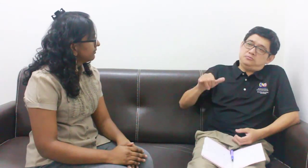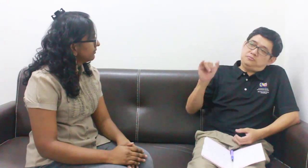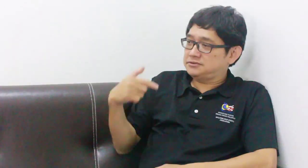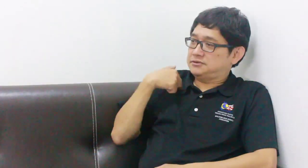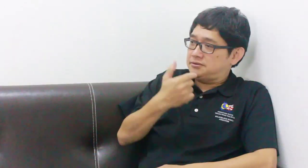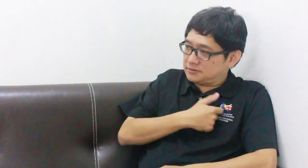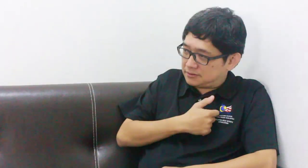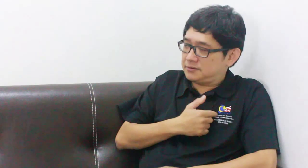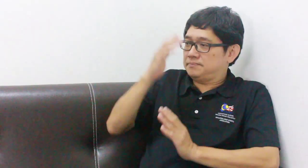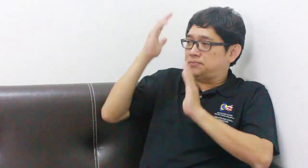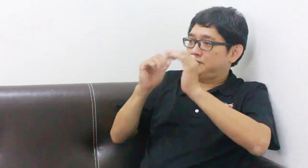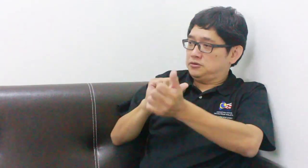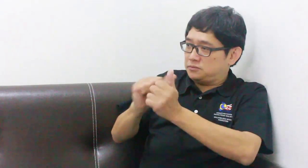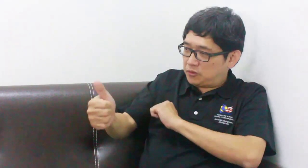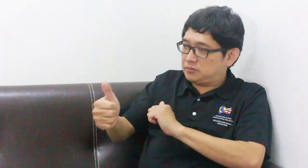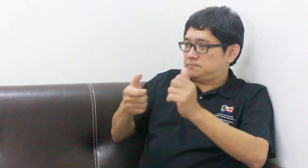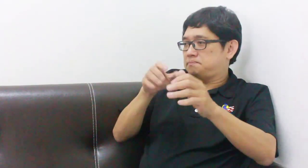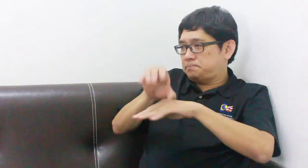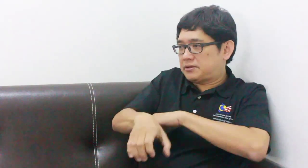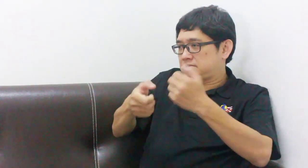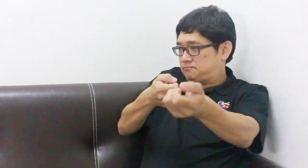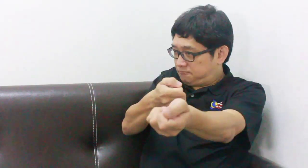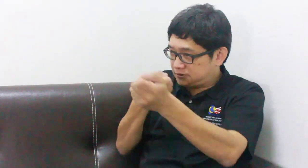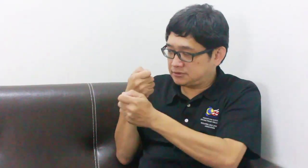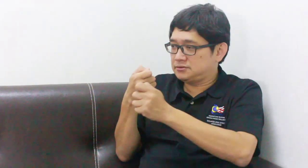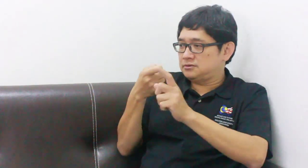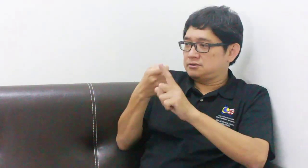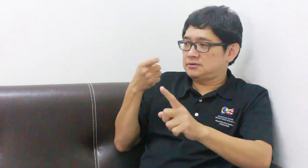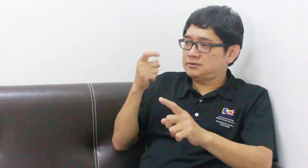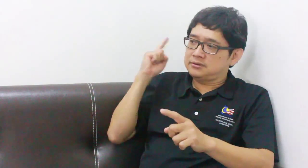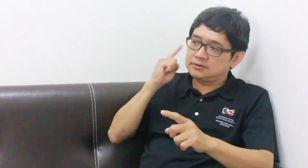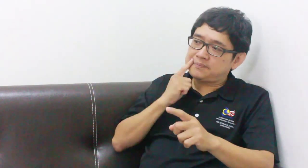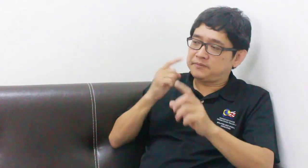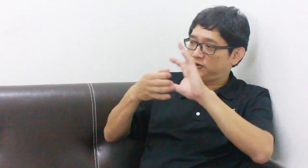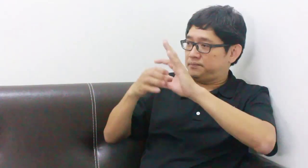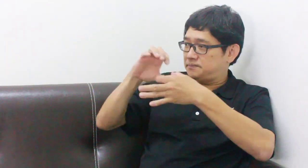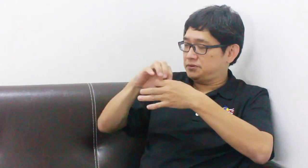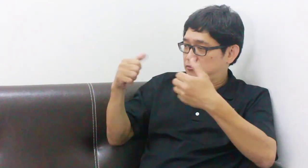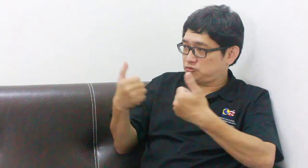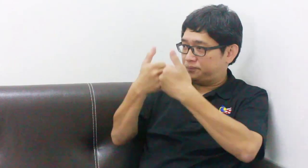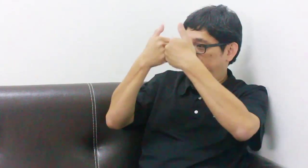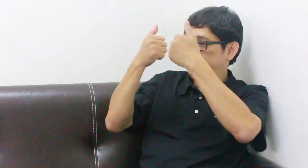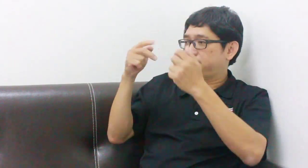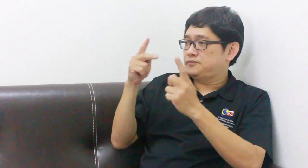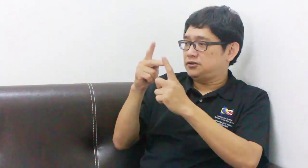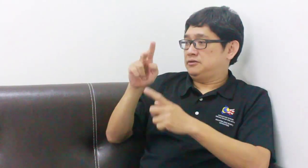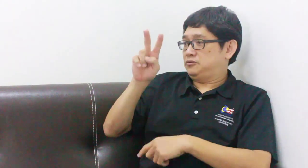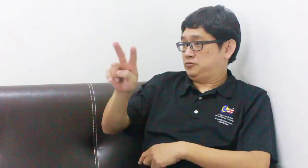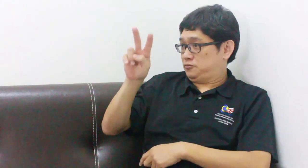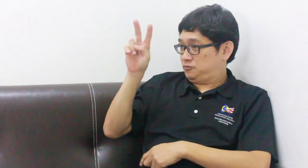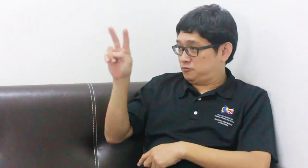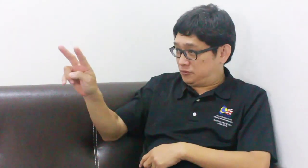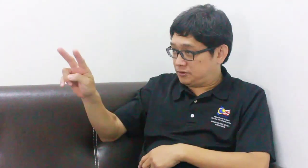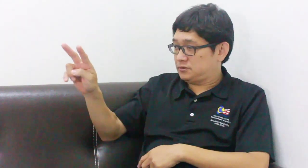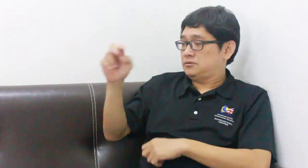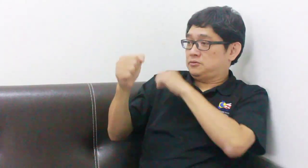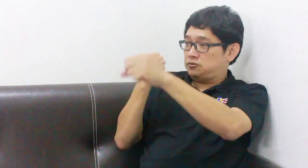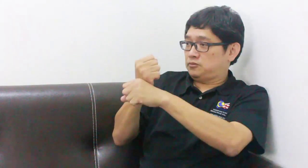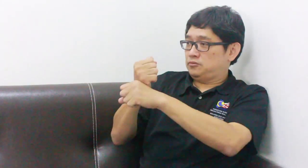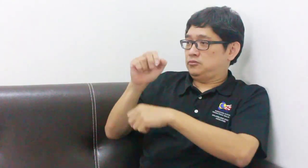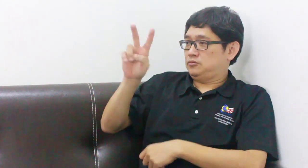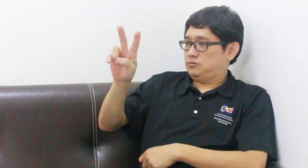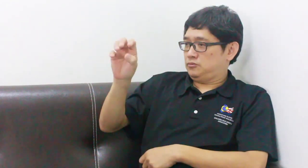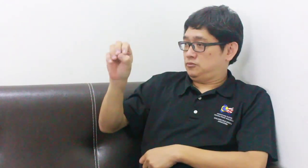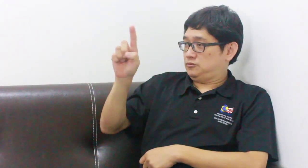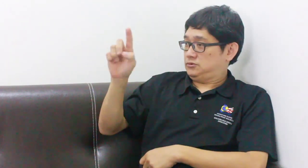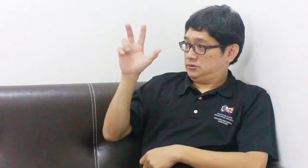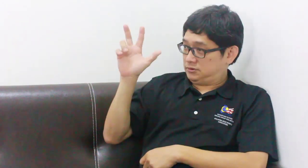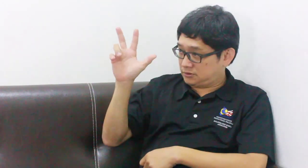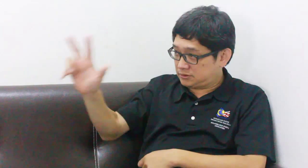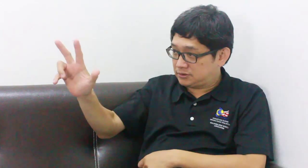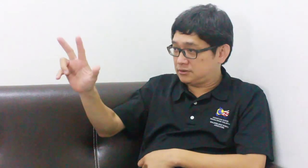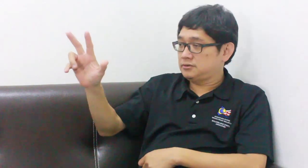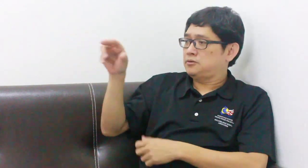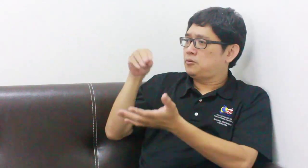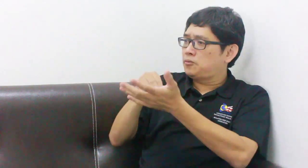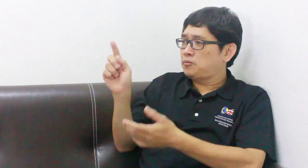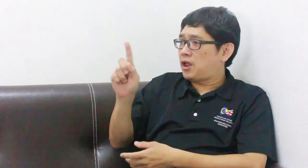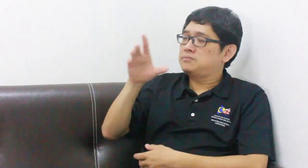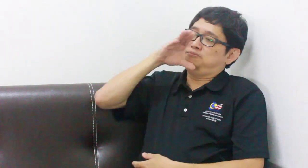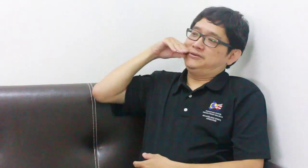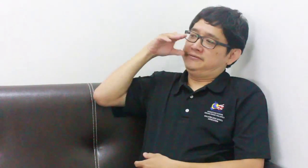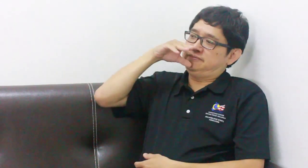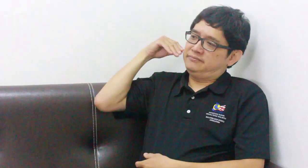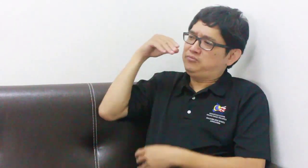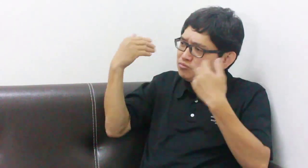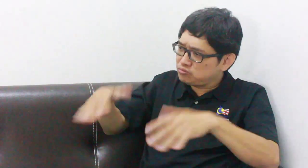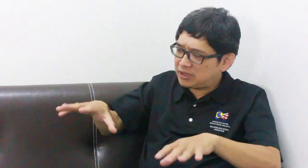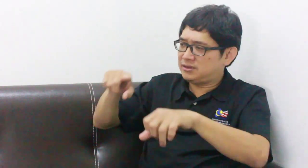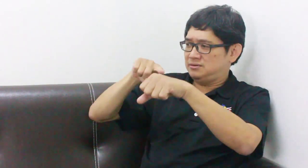Pihak MSDeaf terpaksa tarik diri daripada menyertai sukan olimpik pekak di Sofia.